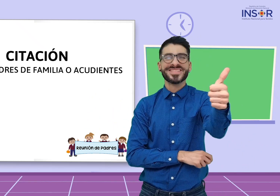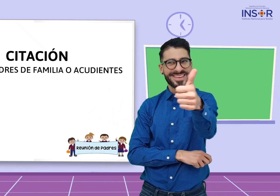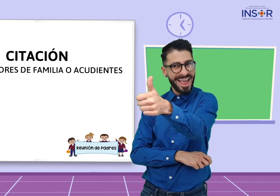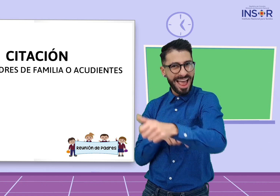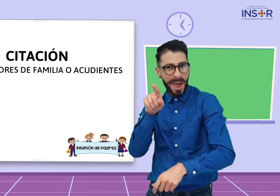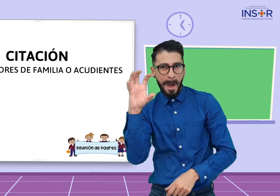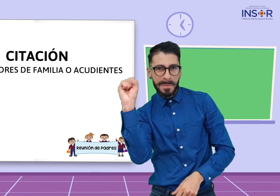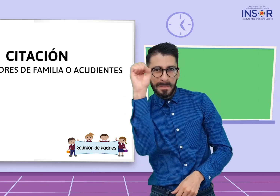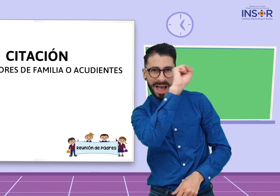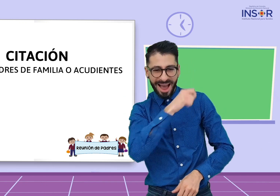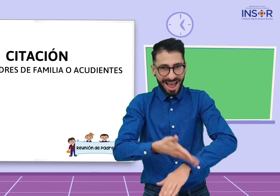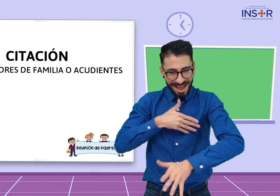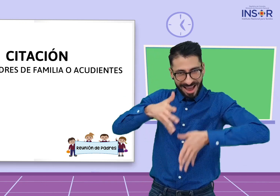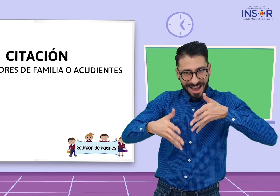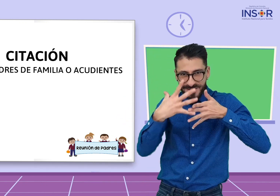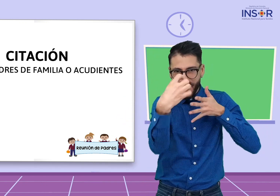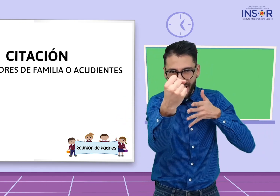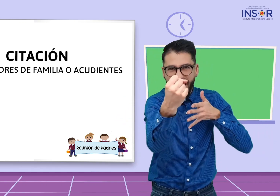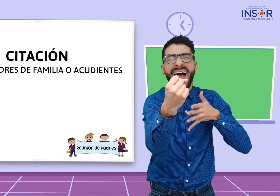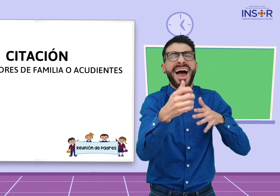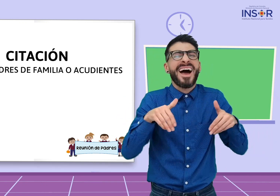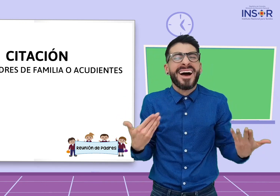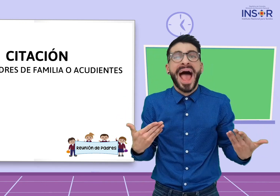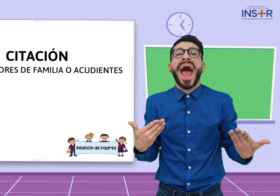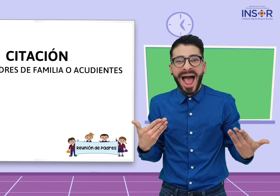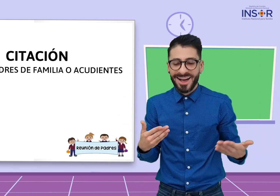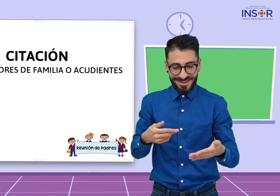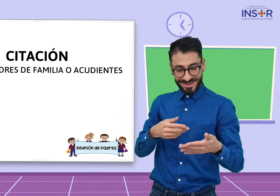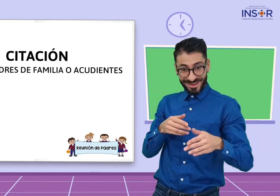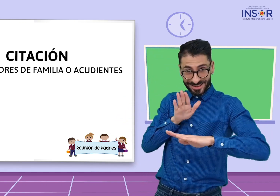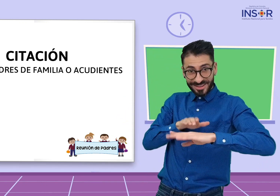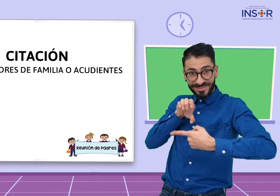Muy bien, veo que están prestando atención.